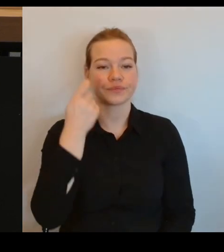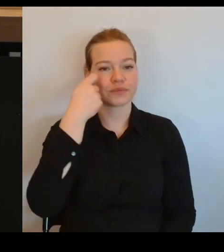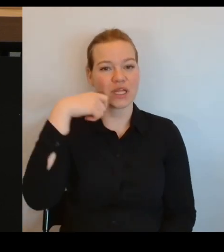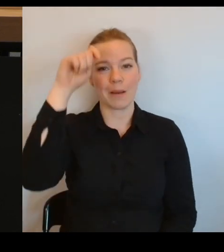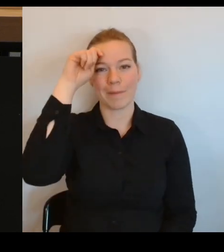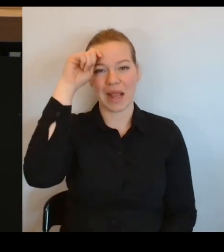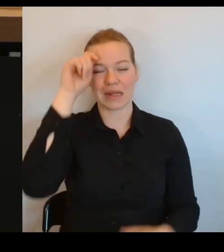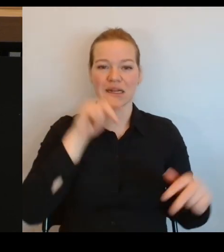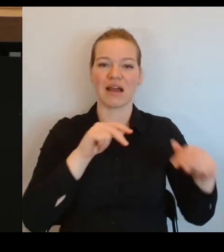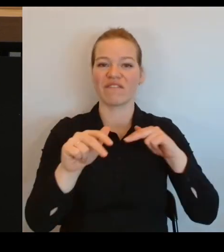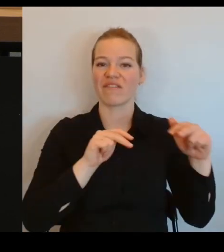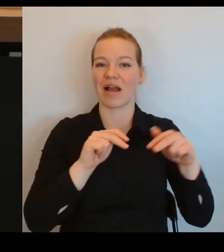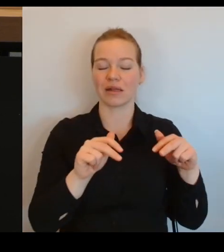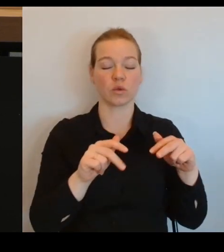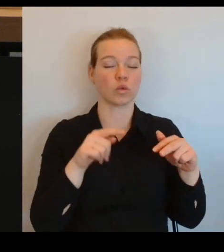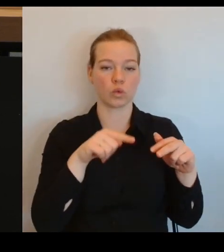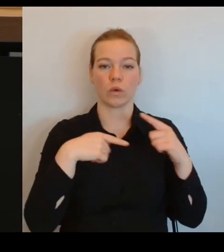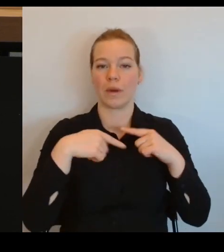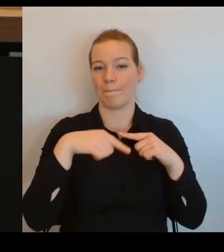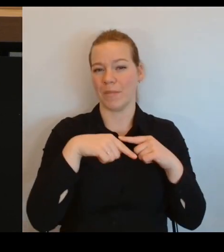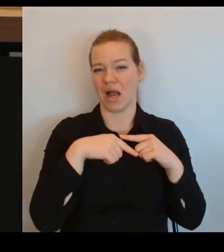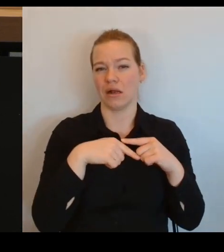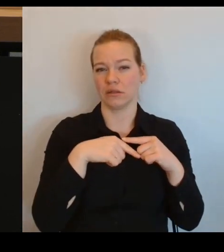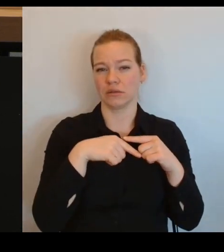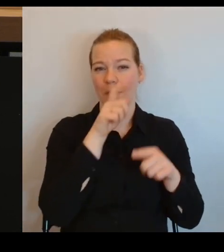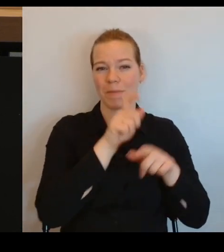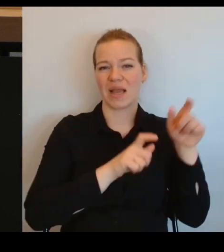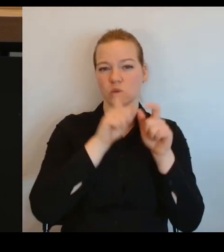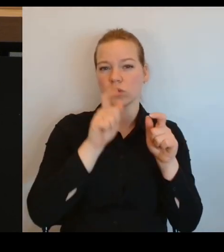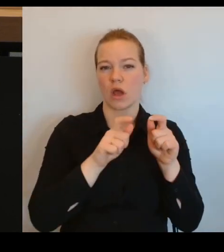Zahl der Beschäftigten steigt kontinuierlich an, gleichzeitig